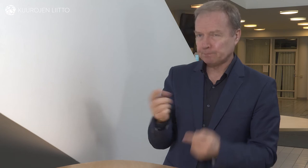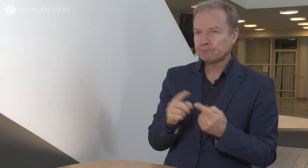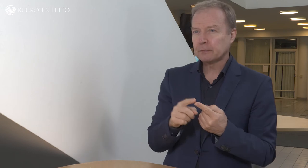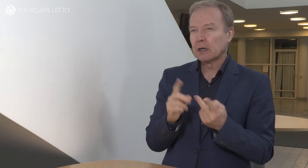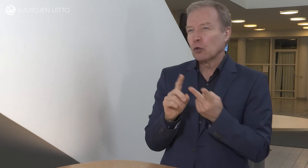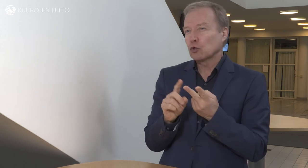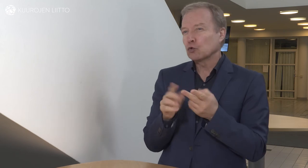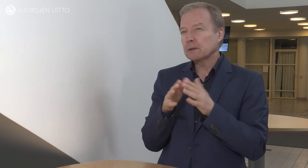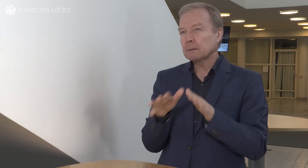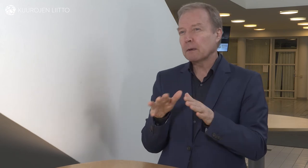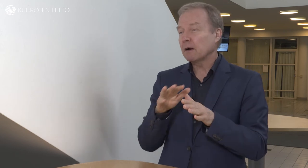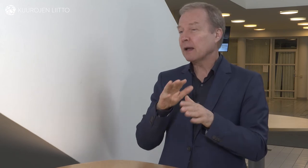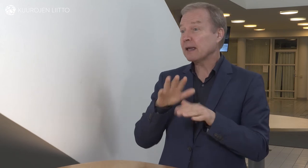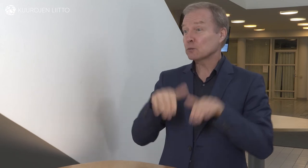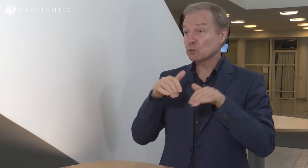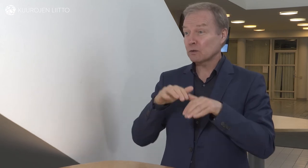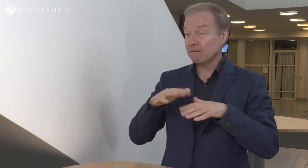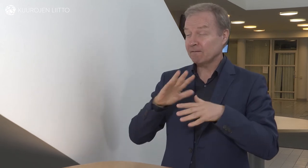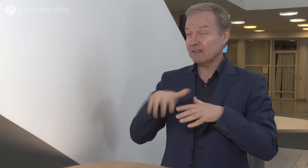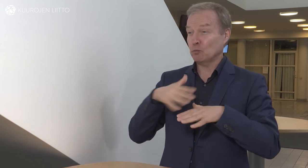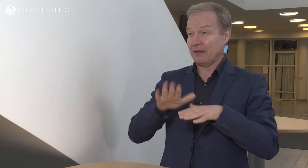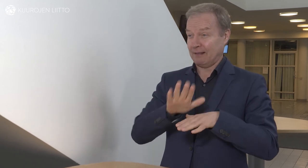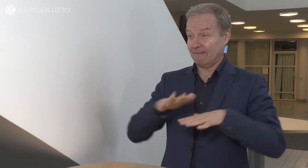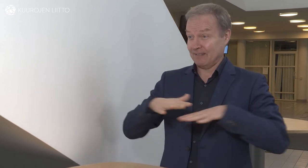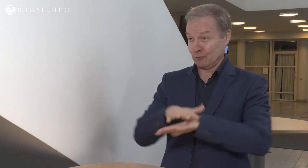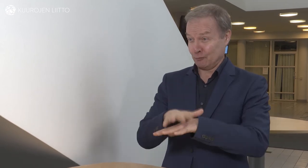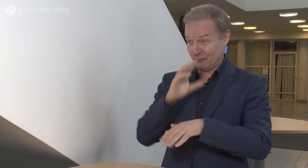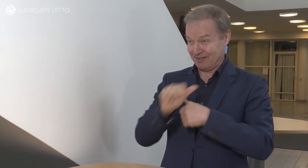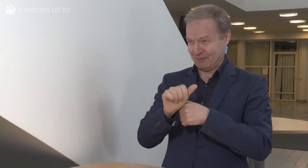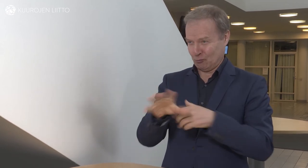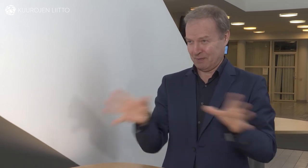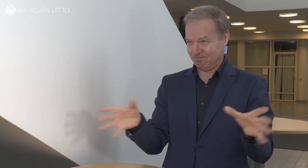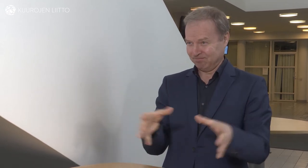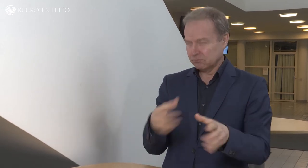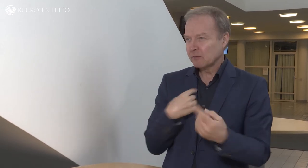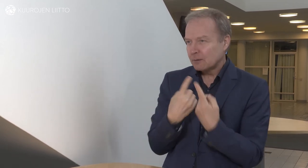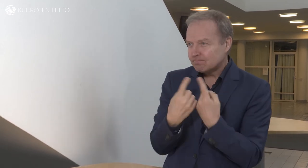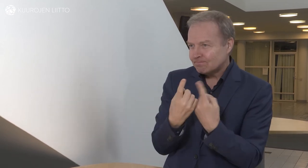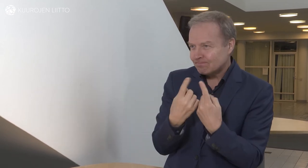Olemme myös levittäneet sanaa eduskunta- ryhmien viittomakielisissä verkostoissa -